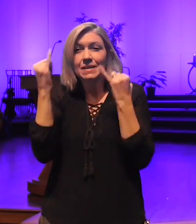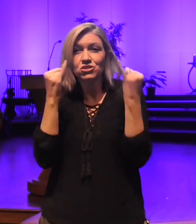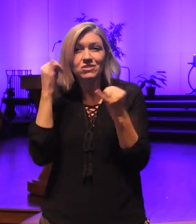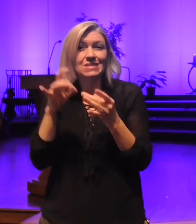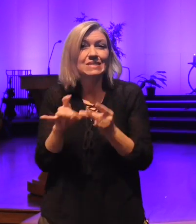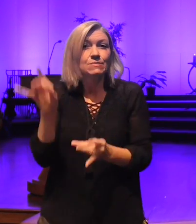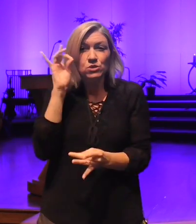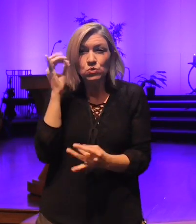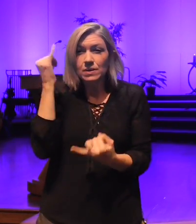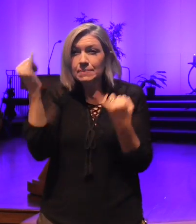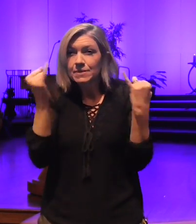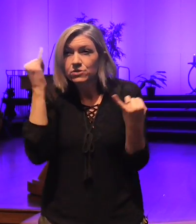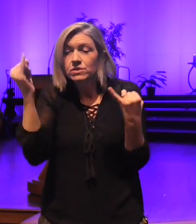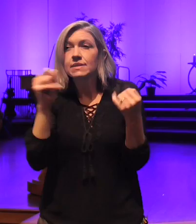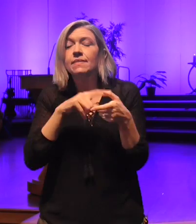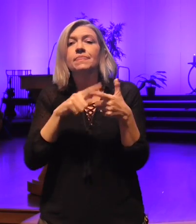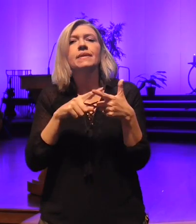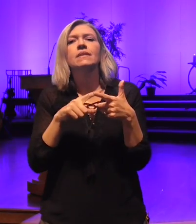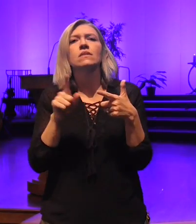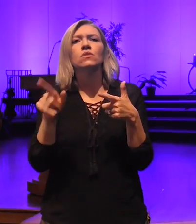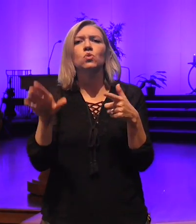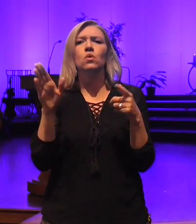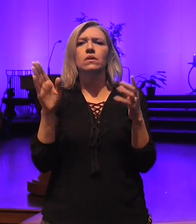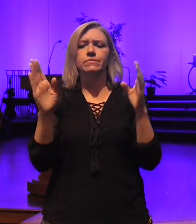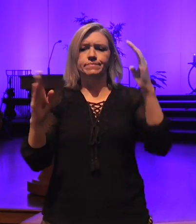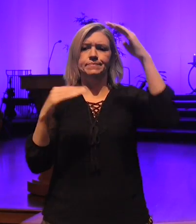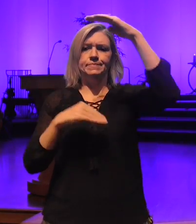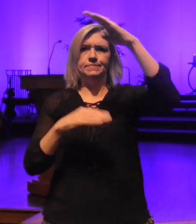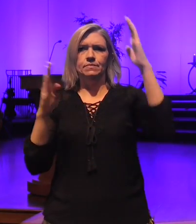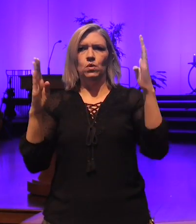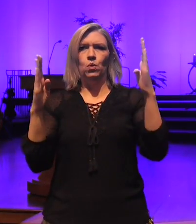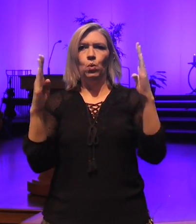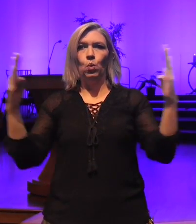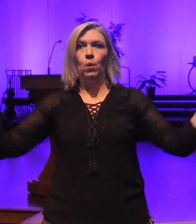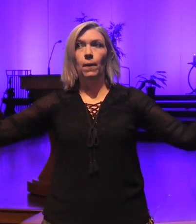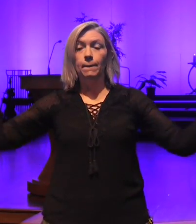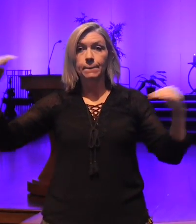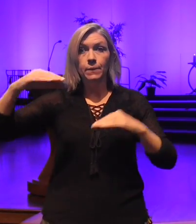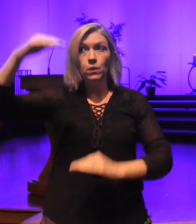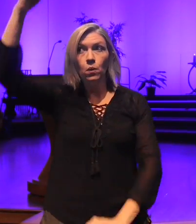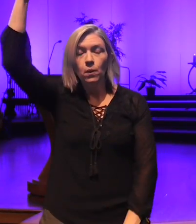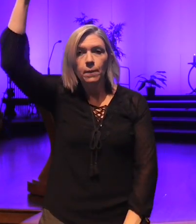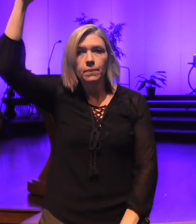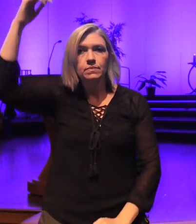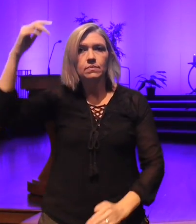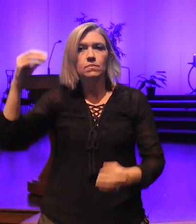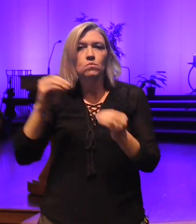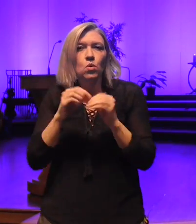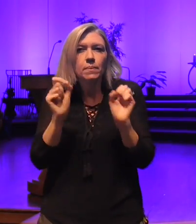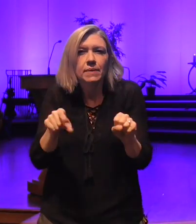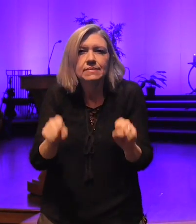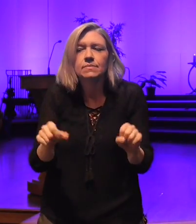todo . De repente, el ámbito de tus elecciones y posibilidades se ha expandido y podemos continuar